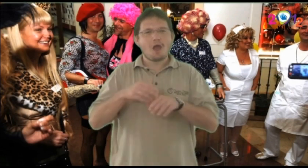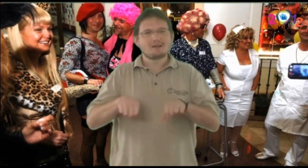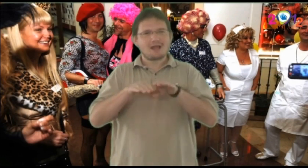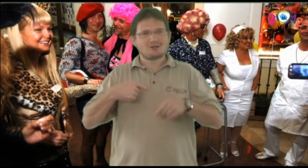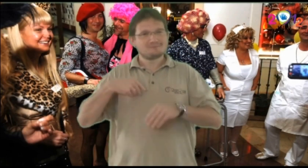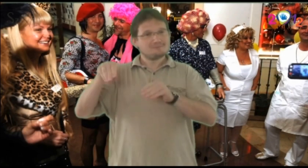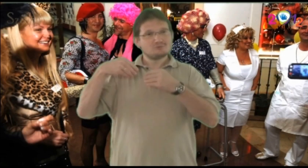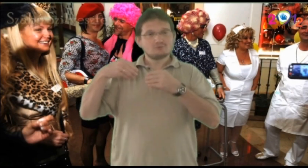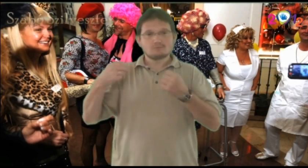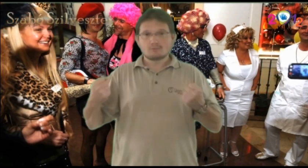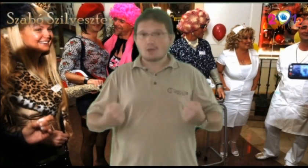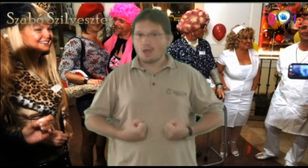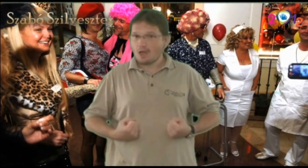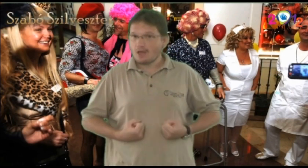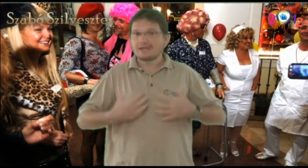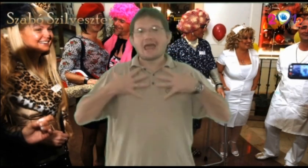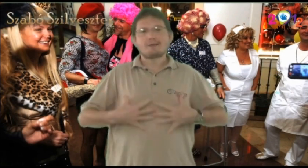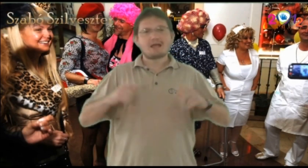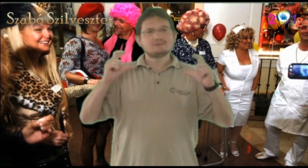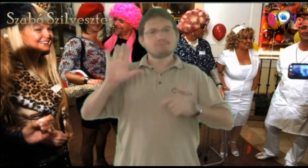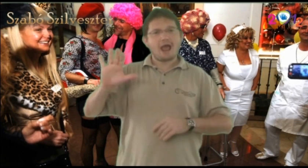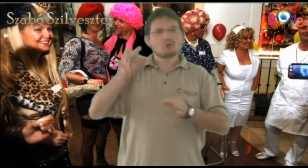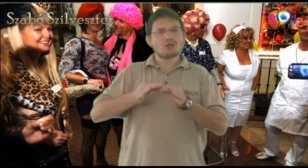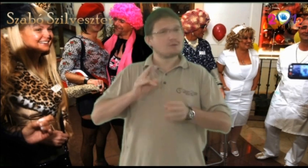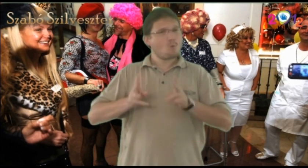Munkatársam mesélt egy viccet. Jelmezbálban történt.